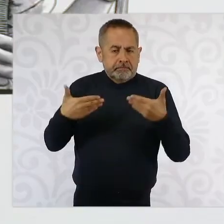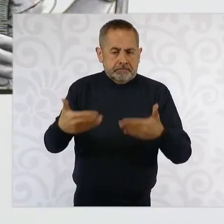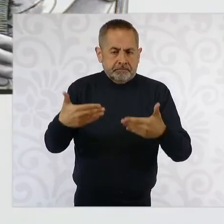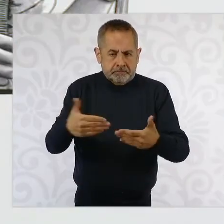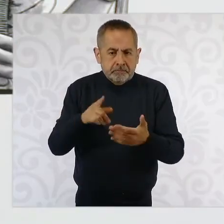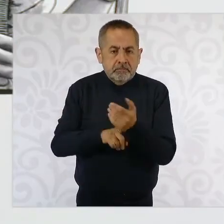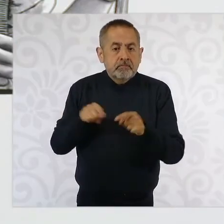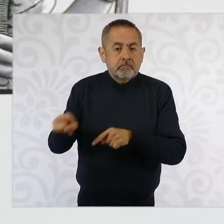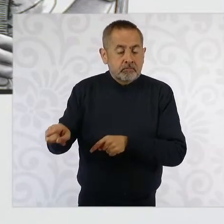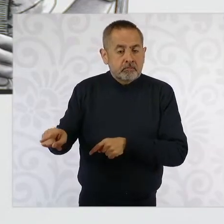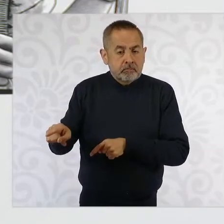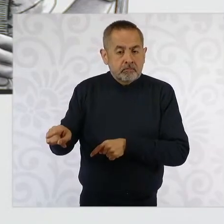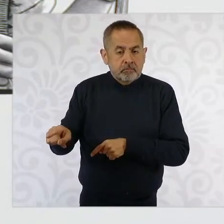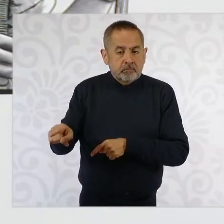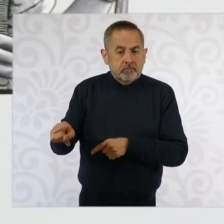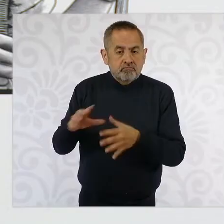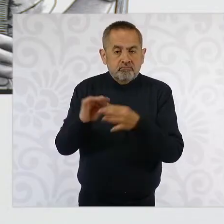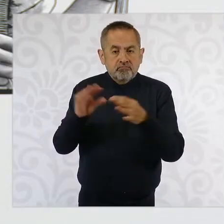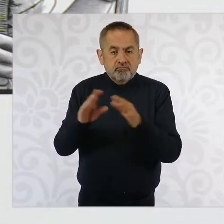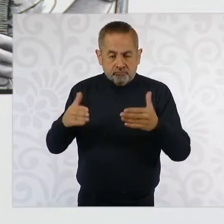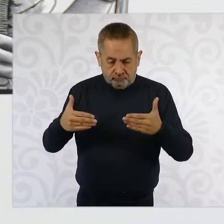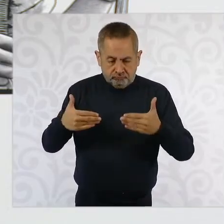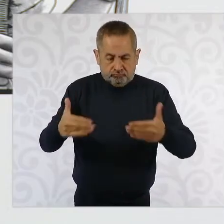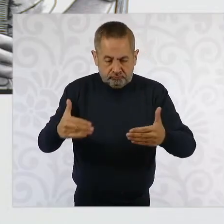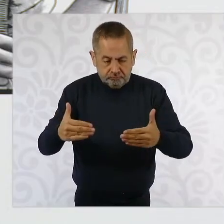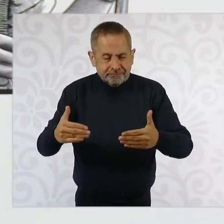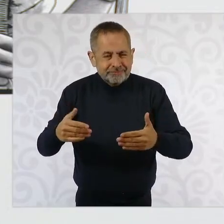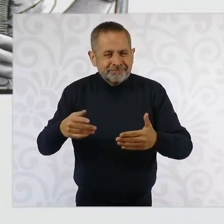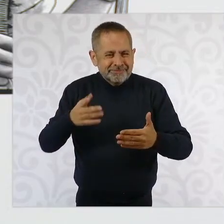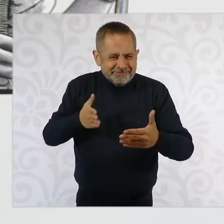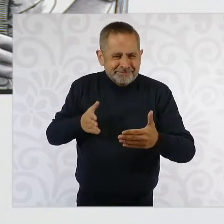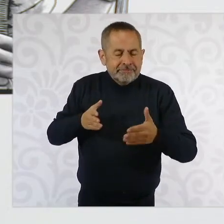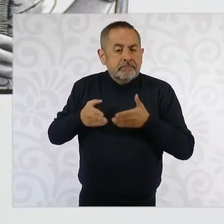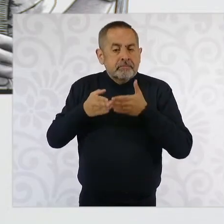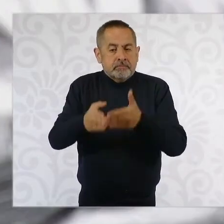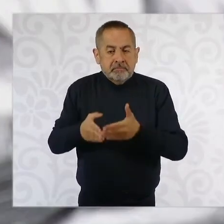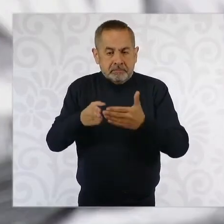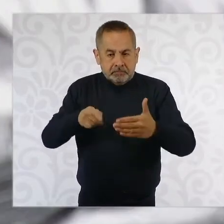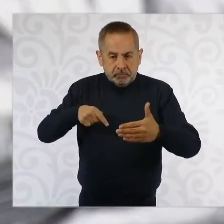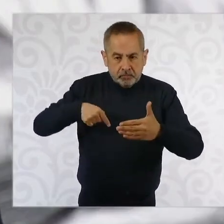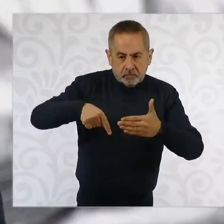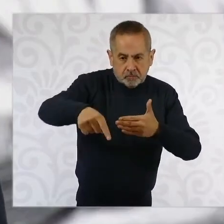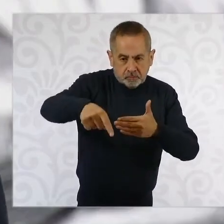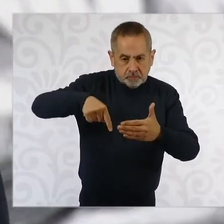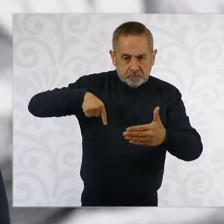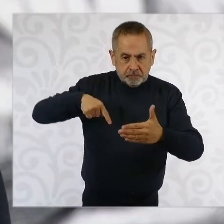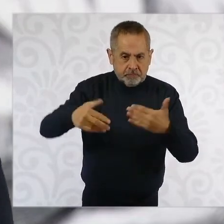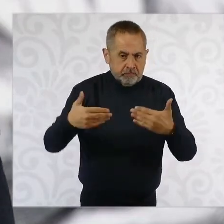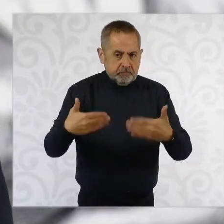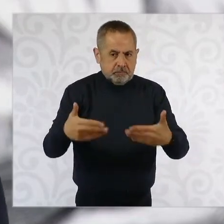a decir el canal de Panamá es de los panameños y en efecto el canal de Panamá es de los panameños